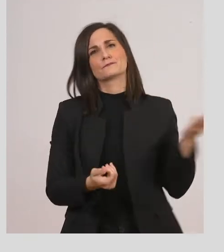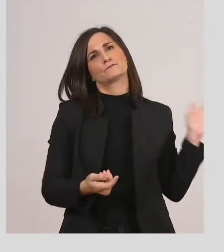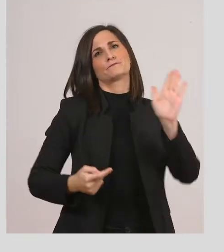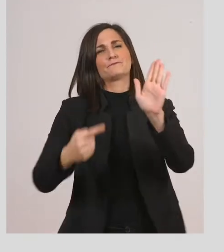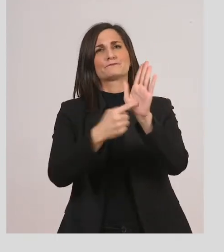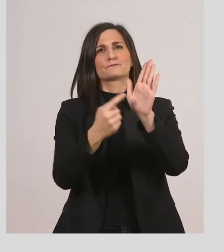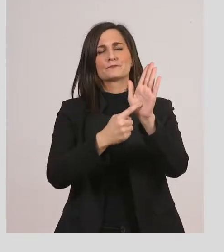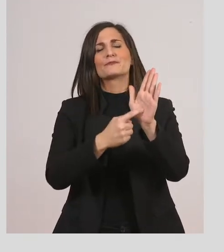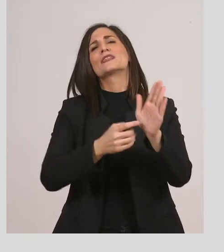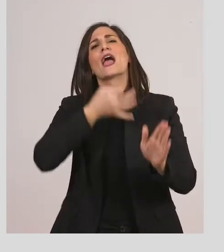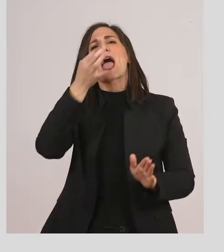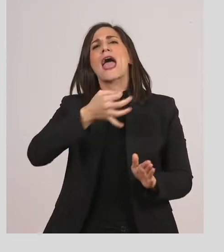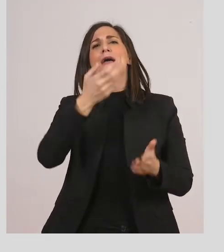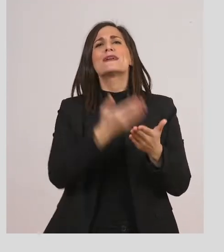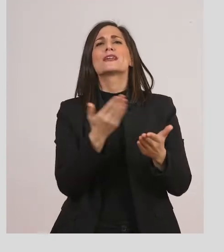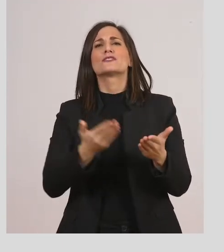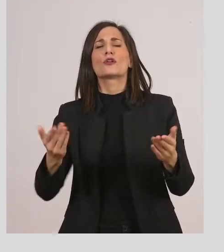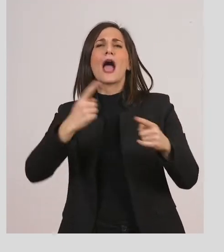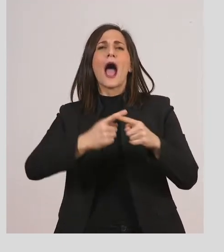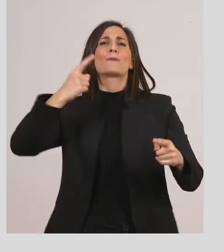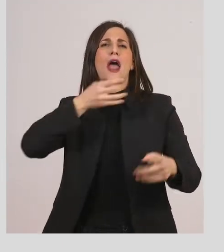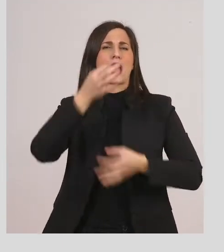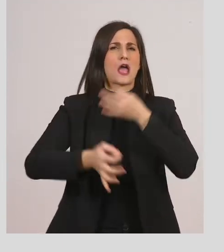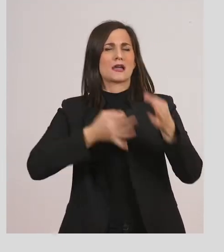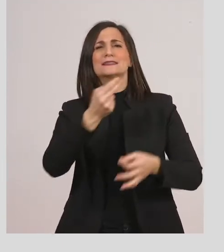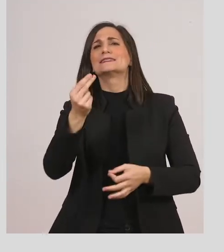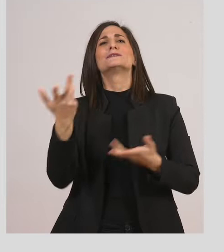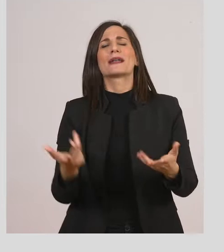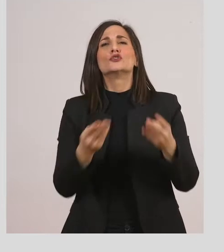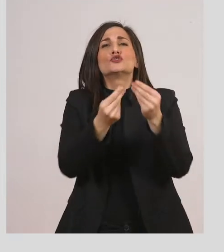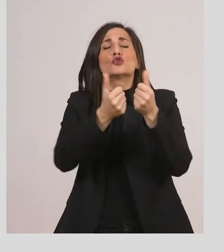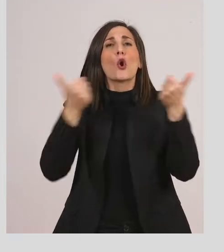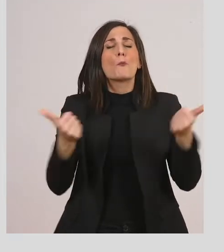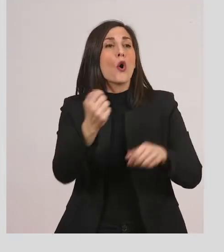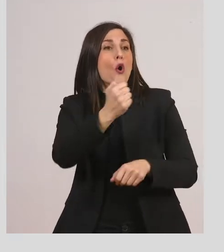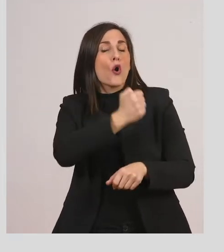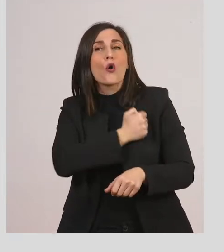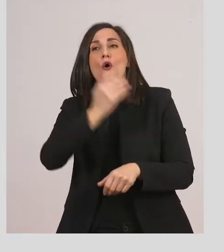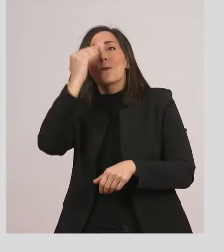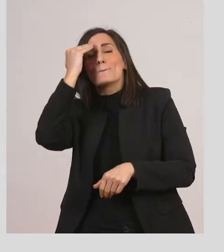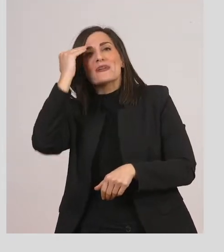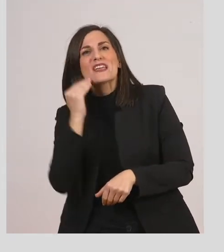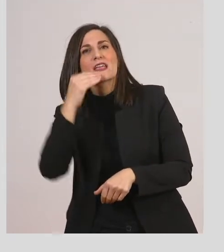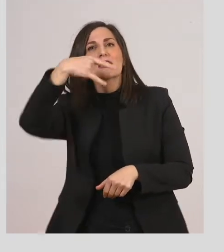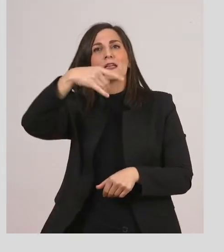Επιχειρηματολογία, με πολύ απλά λόγια, στην ουσία σημαίνει πώς πείθω τον άλλον. Πώς πείθω τον συνομιλητή μου για ένα θέμα.